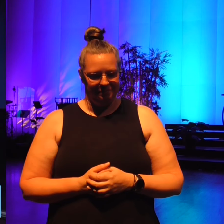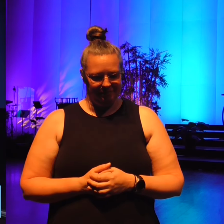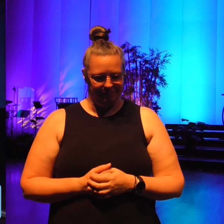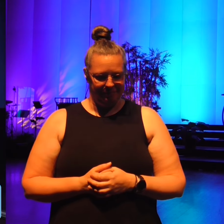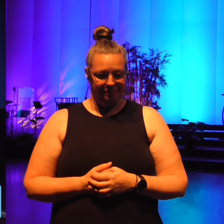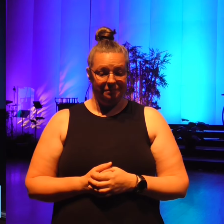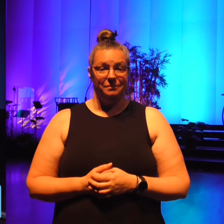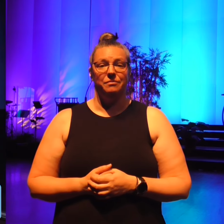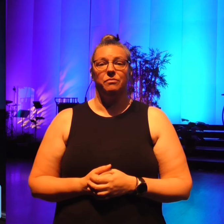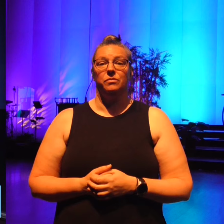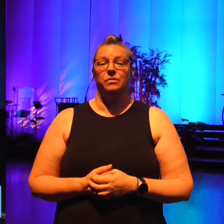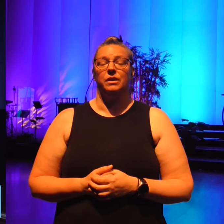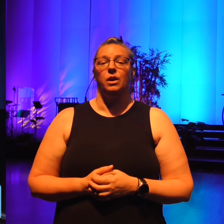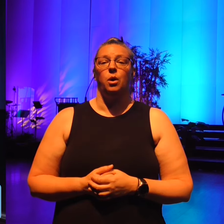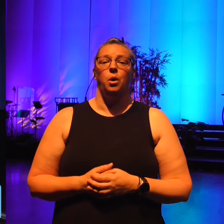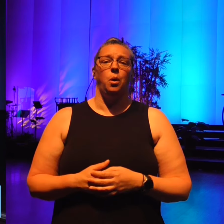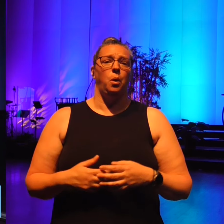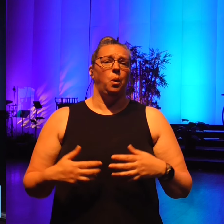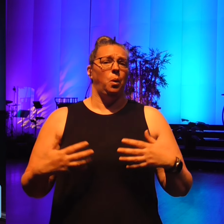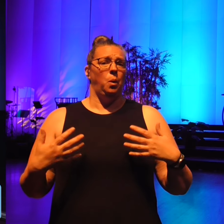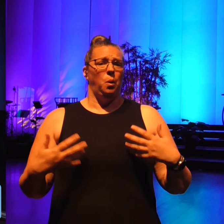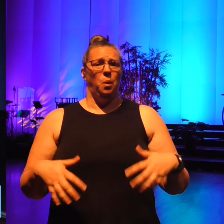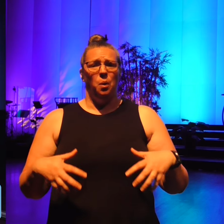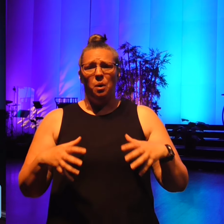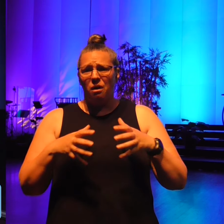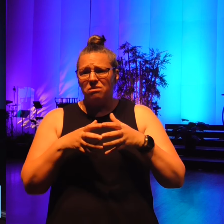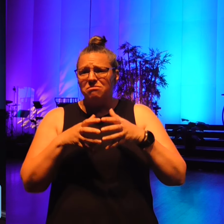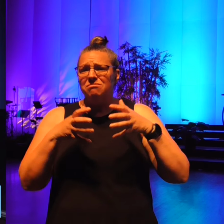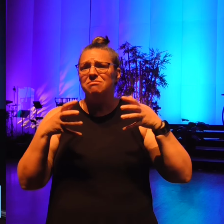Hay tanta alegría y